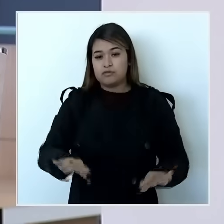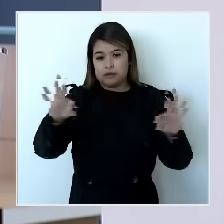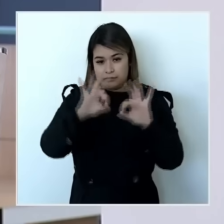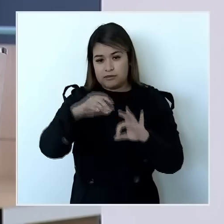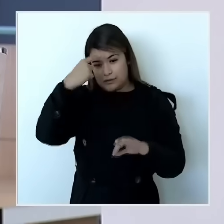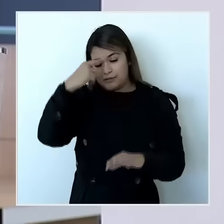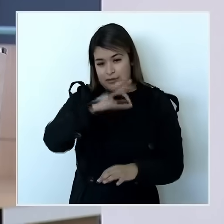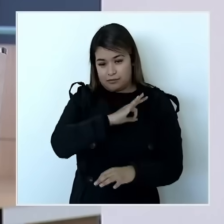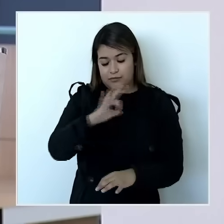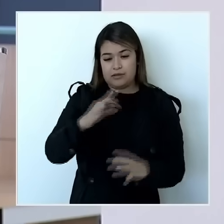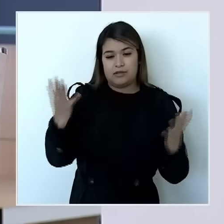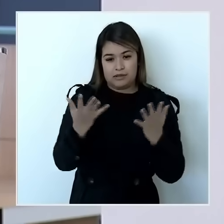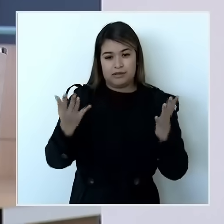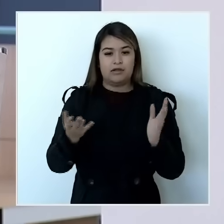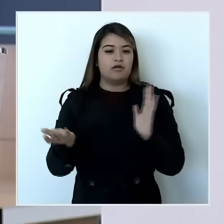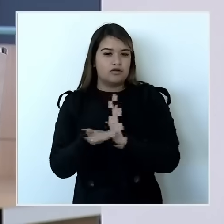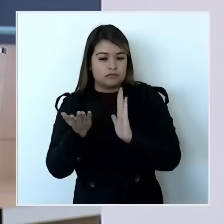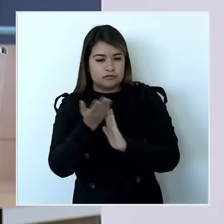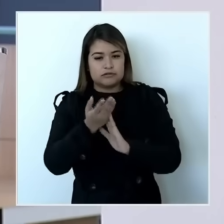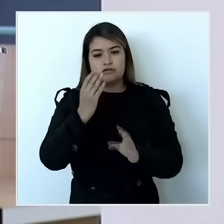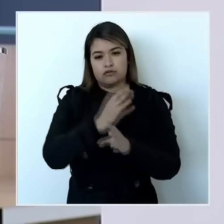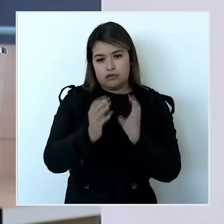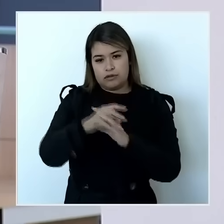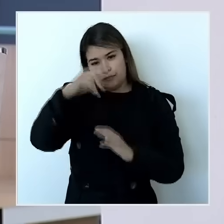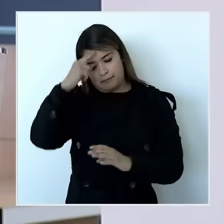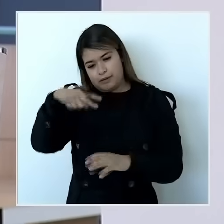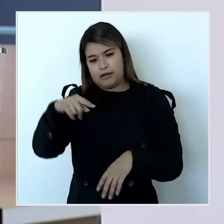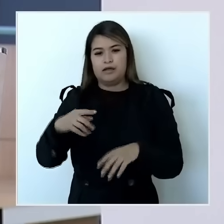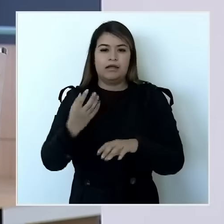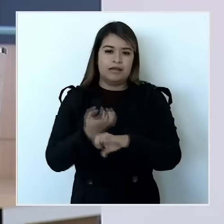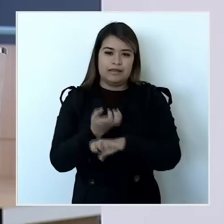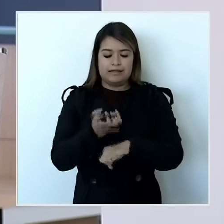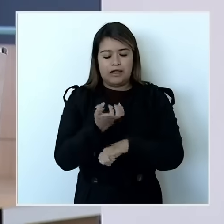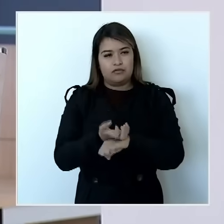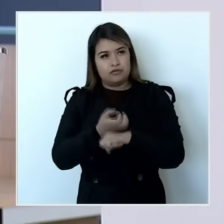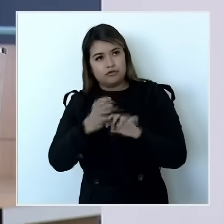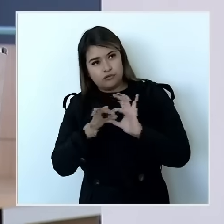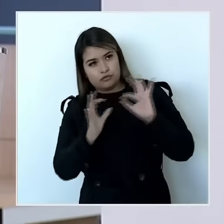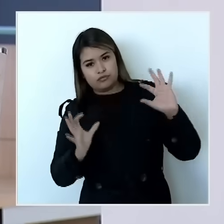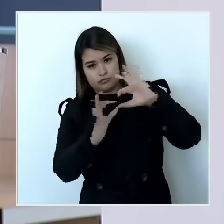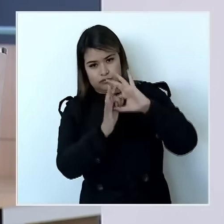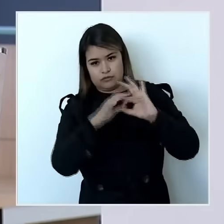relación comercial de México con el mundo. Desde estas instalaciones se fortalecerá la planeación,